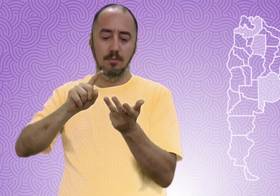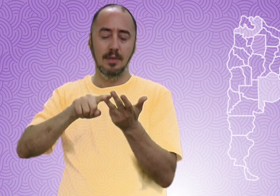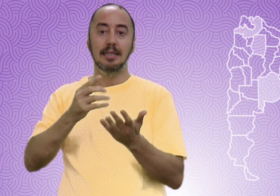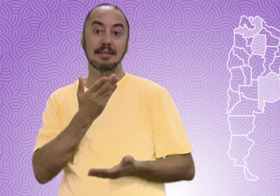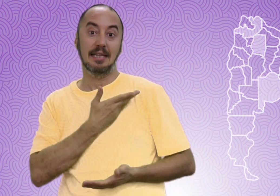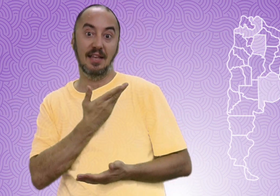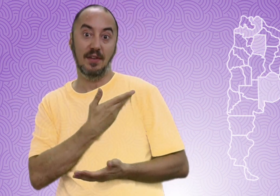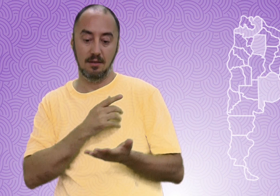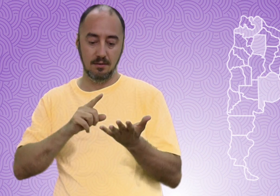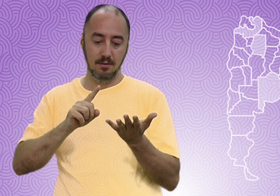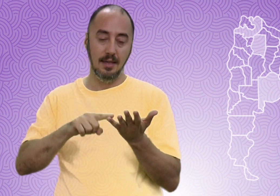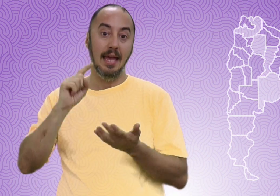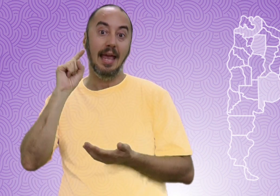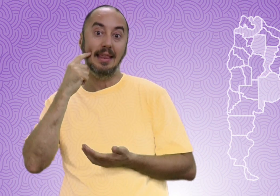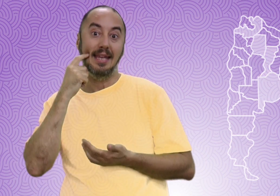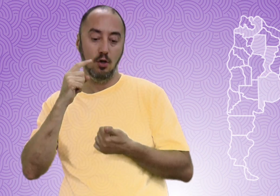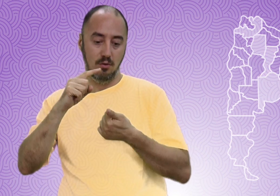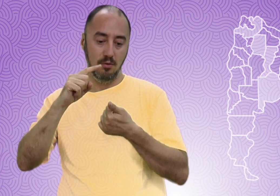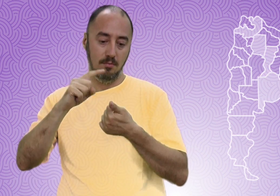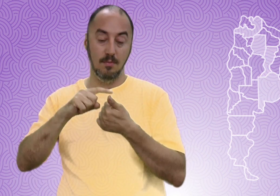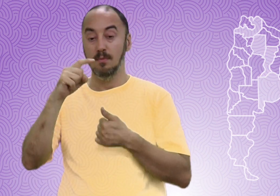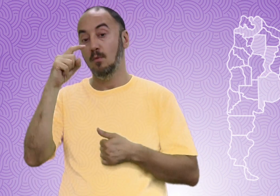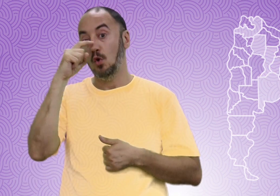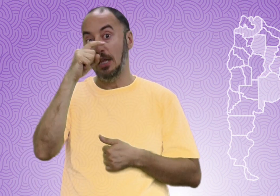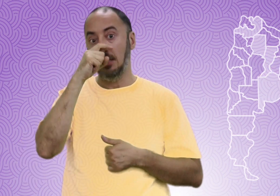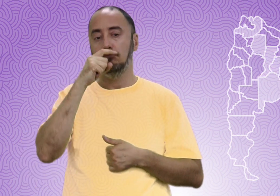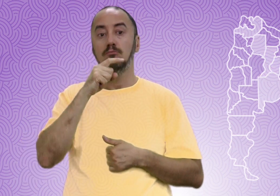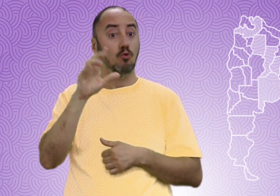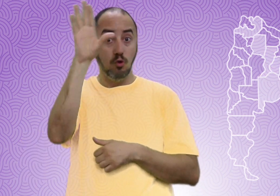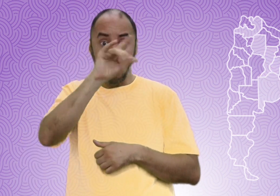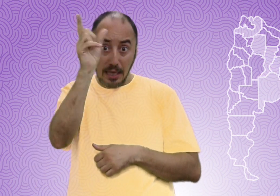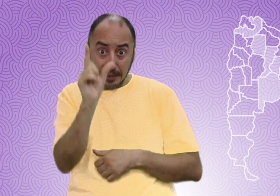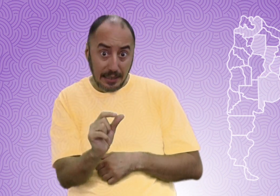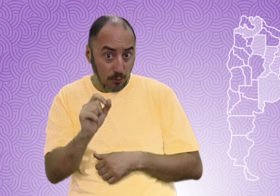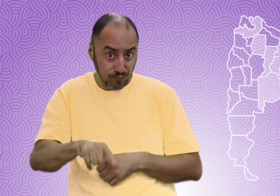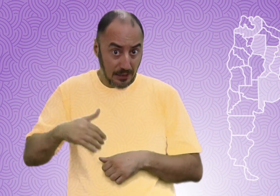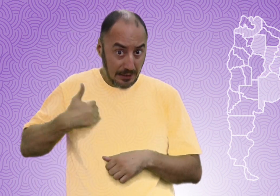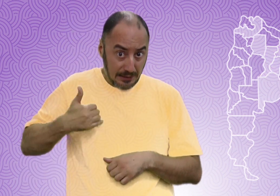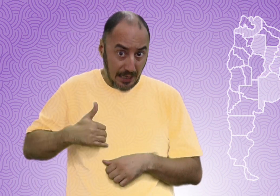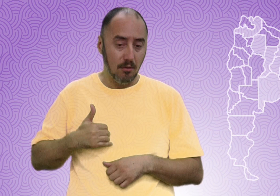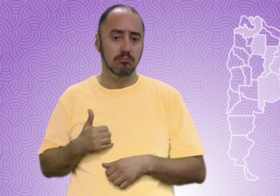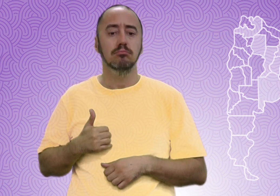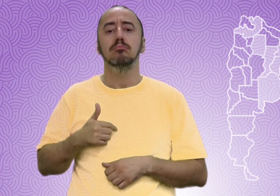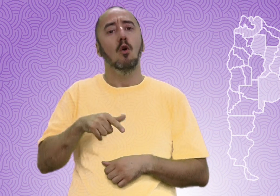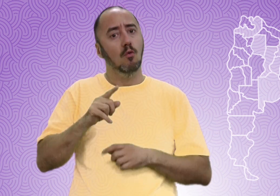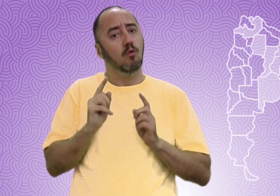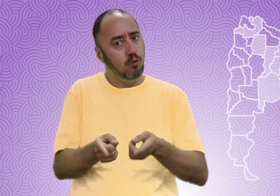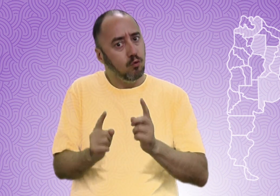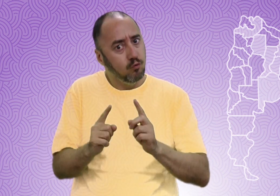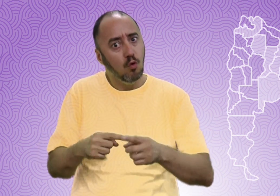Santa fe, Entre Ríos y Corrientes. Y en toda la argentina se continúa jugando.